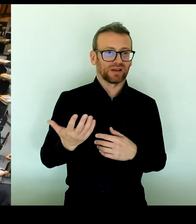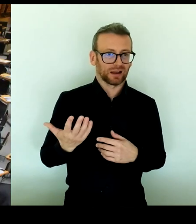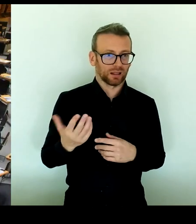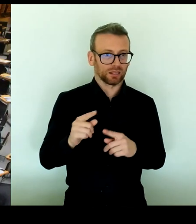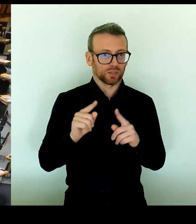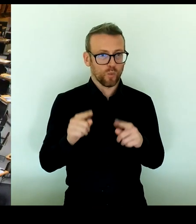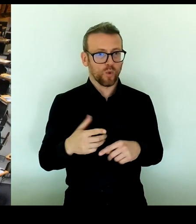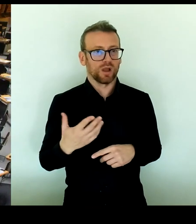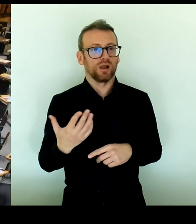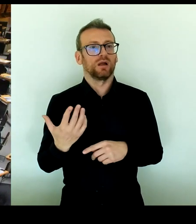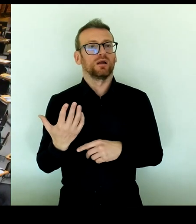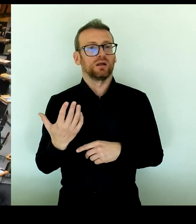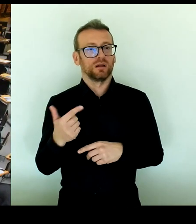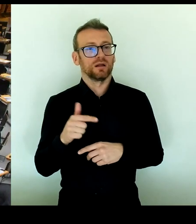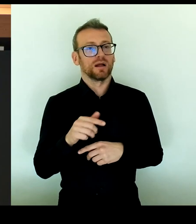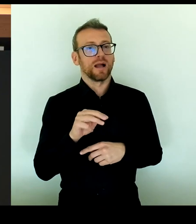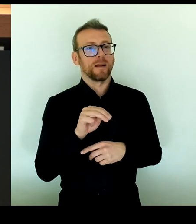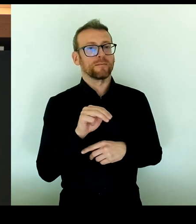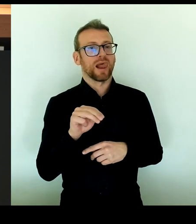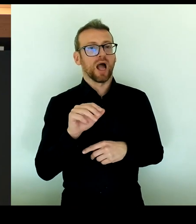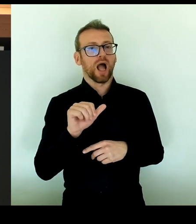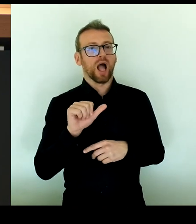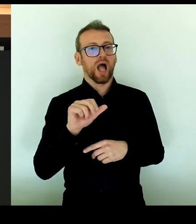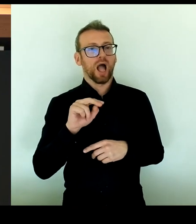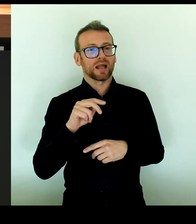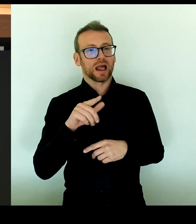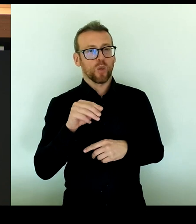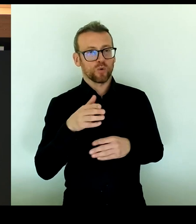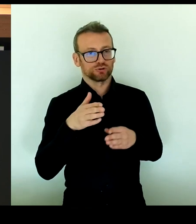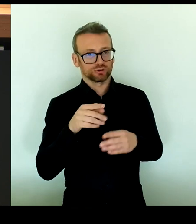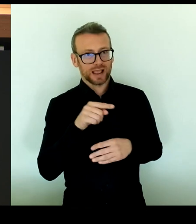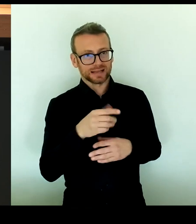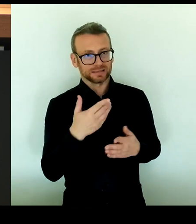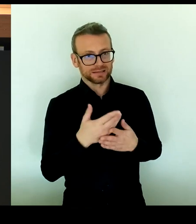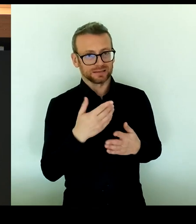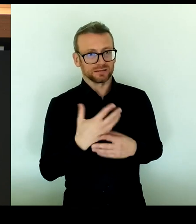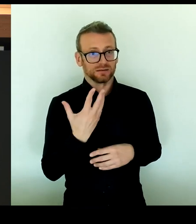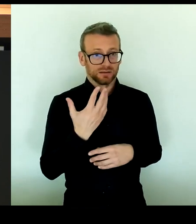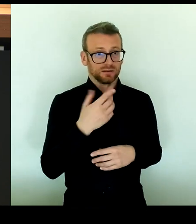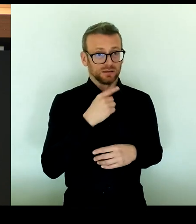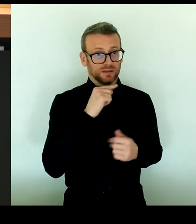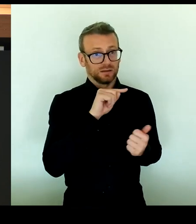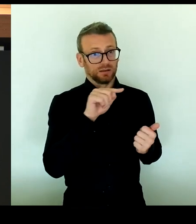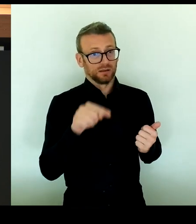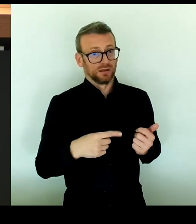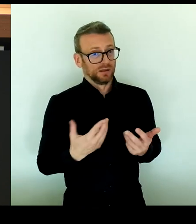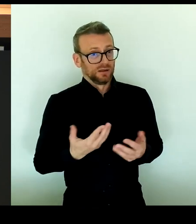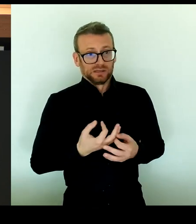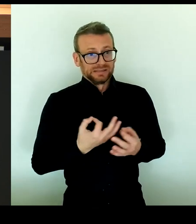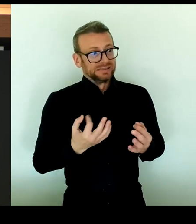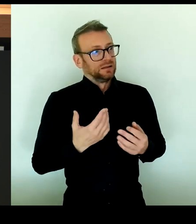Denken wir an das Märkische Viertel oder in den 90er Jahren ein Buch als West und Karow Nord. Genau das, was sie jetzt tun, ist damals schon passiert.